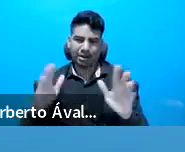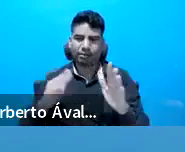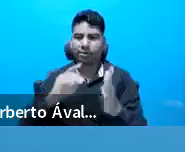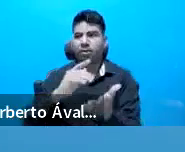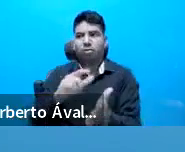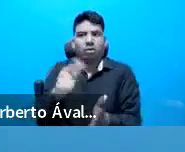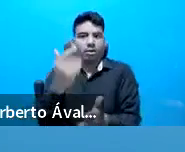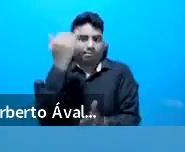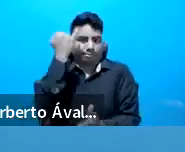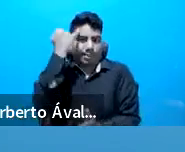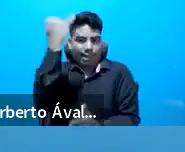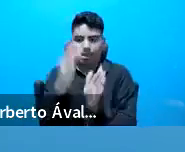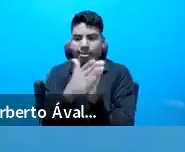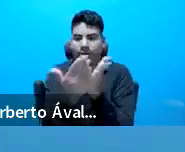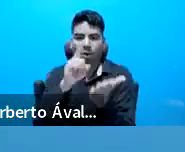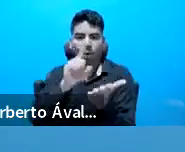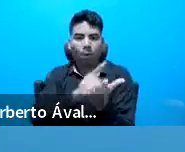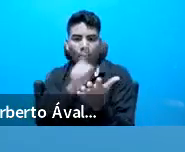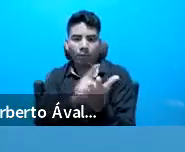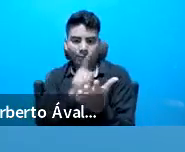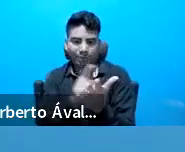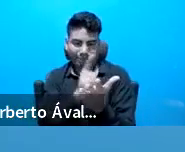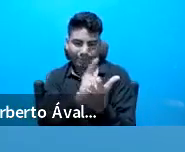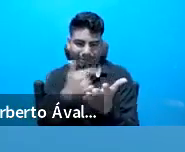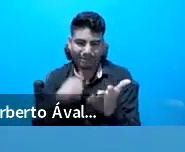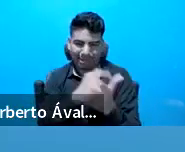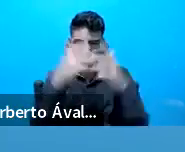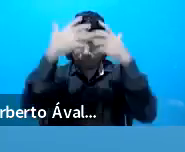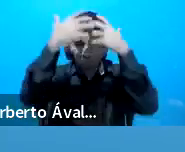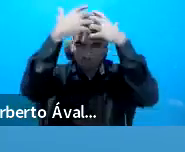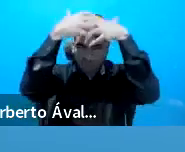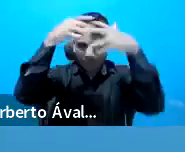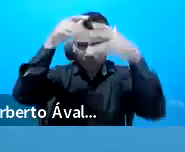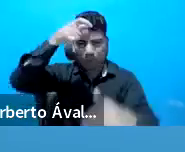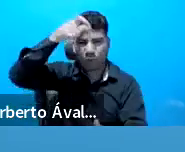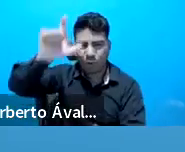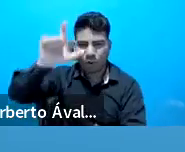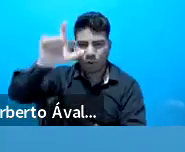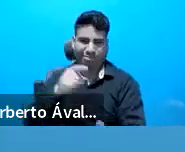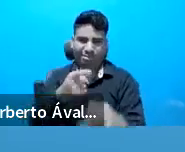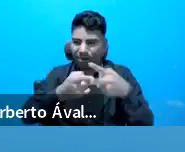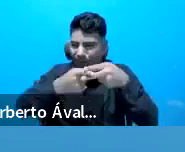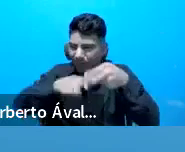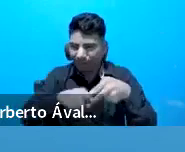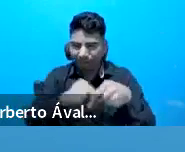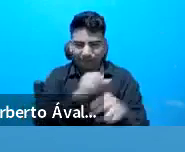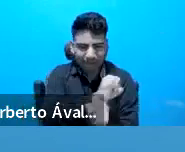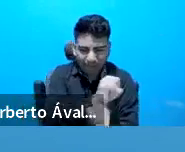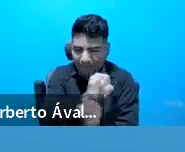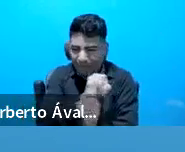lógico, porque queríamos decir este tema de piel crema de pitágoras por pero pero después nos dimos cuenta que también Era un problema más